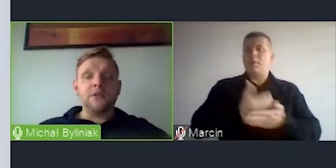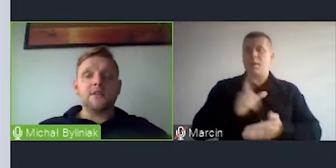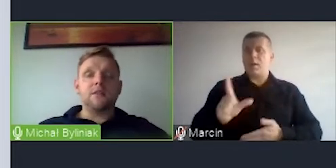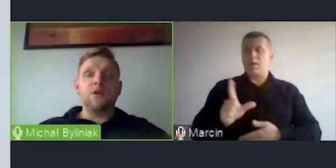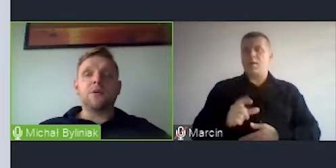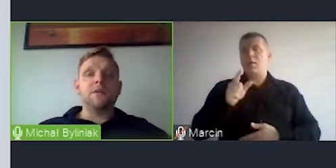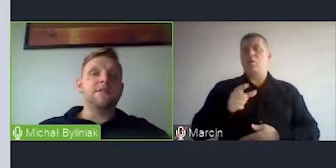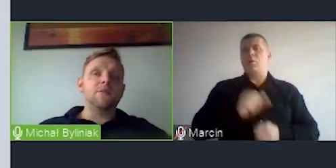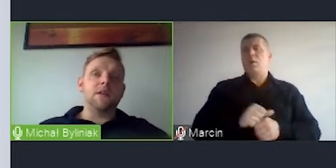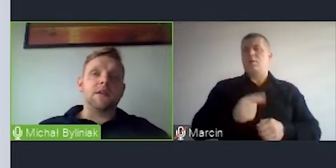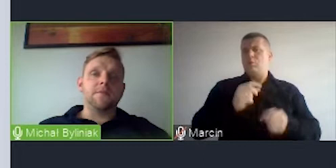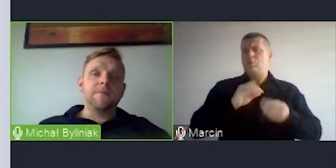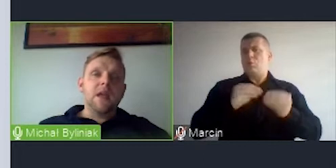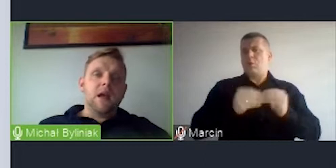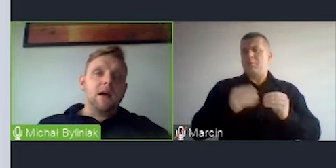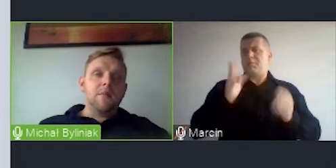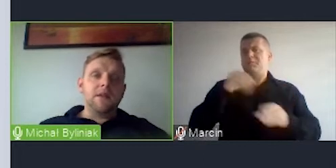a to będzie stanowiło problem zamówienia.